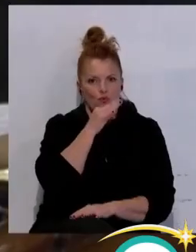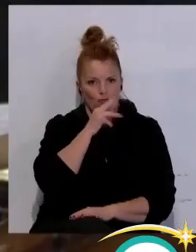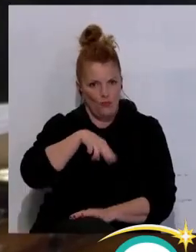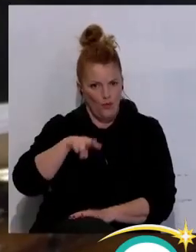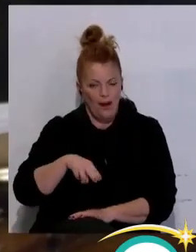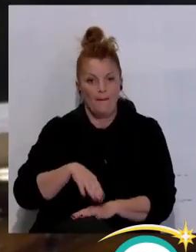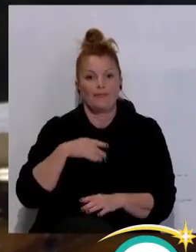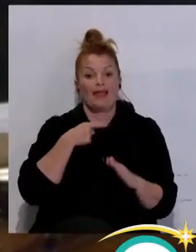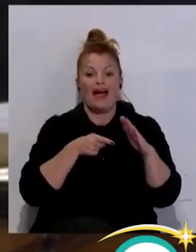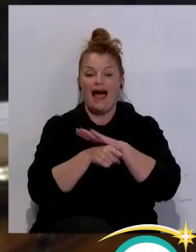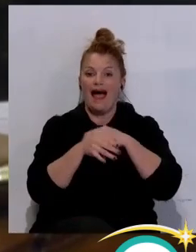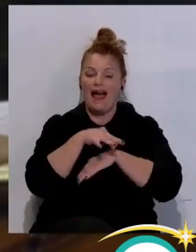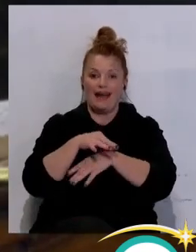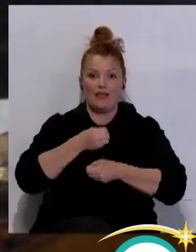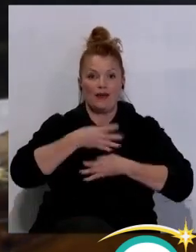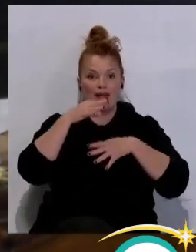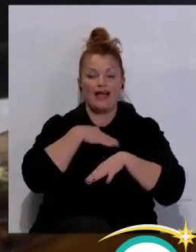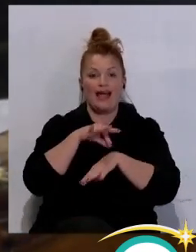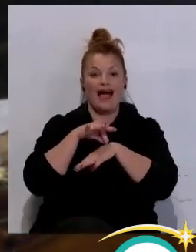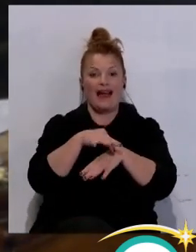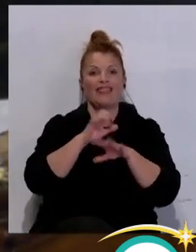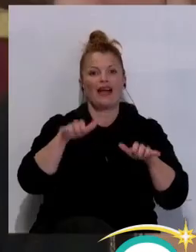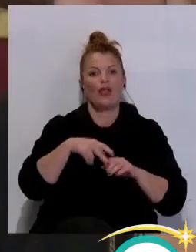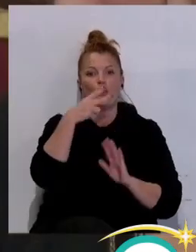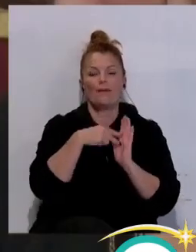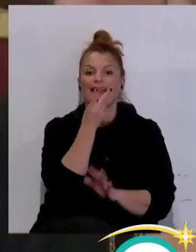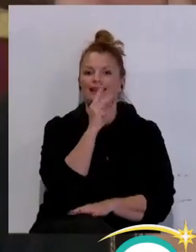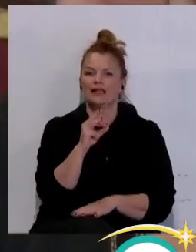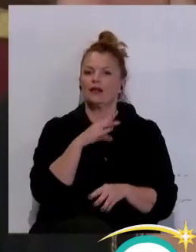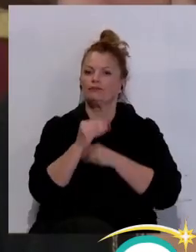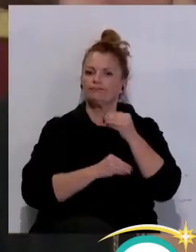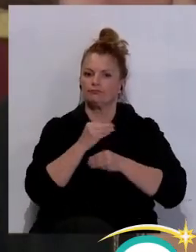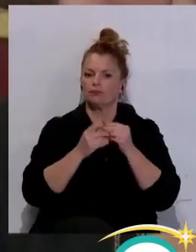agenda urbana para la ciudad agenda Cádiz 2030 ha sido Sacada adelante por la mayoría popular